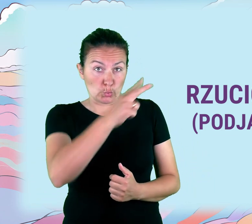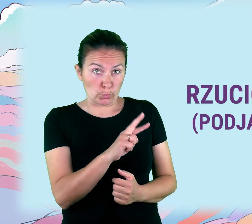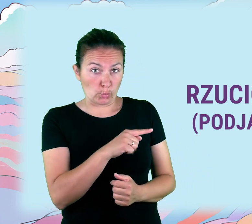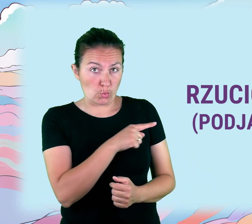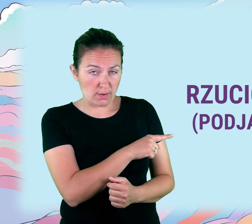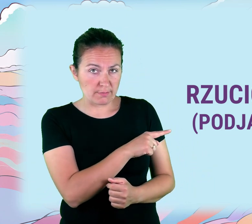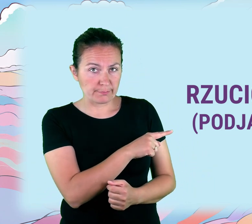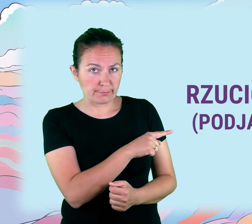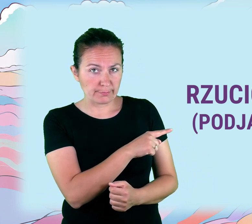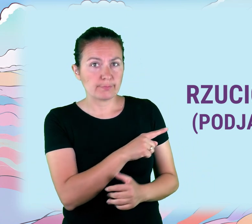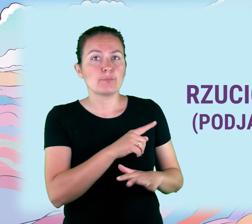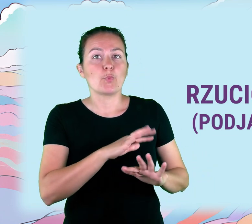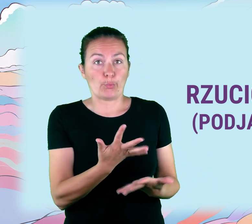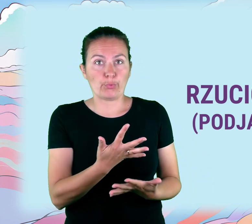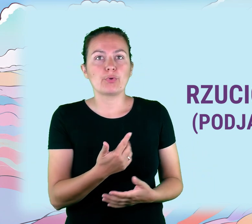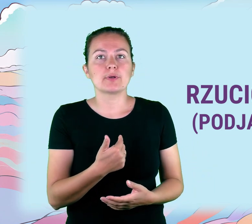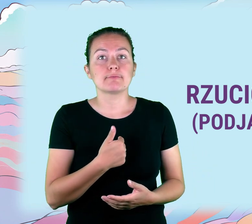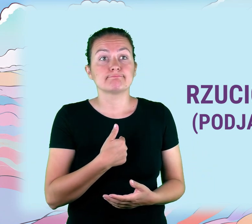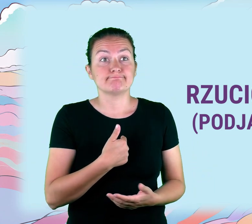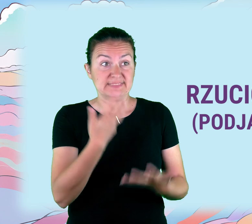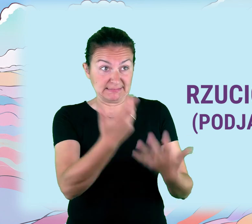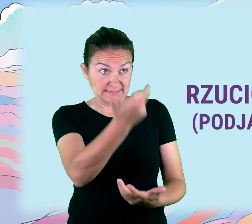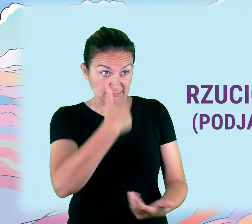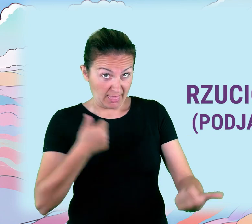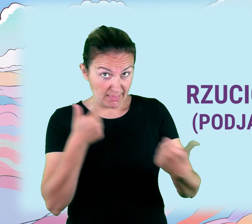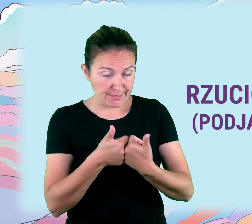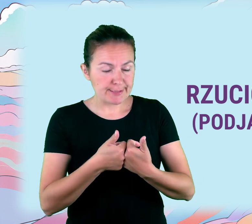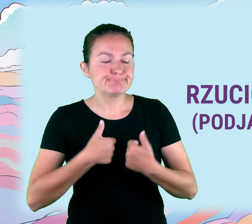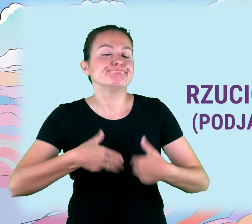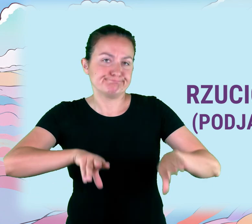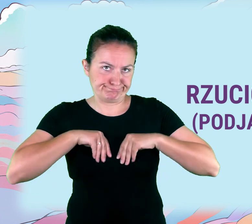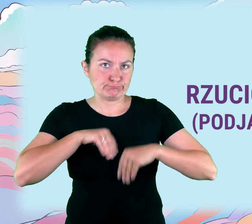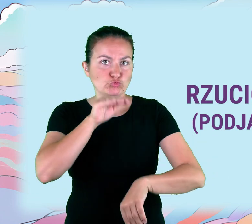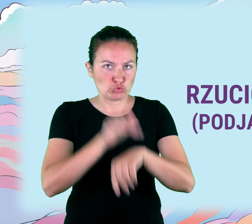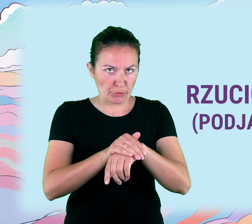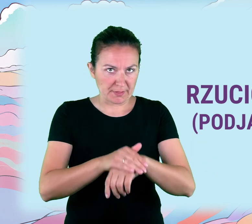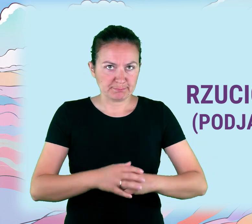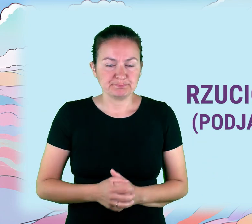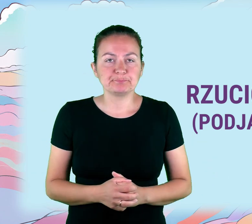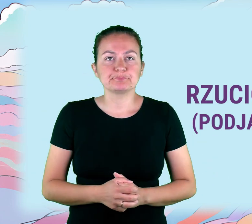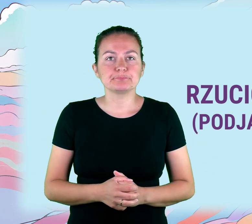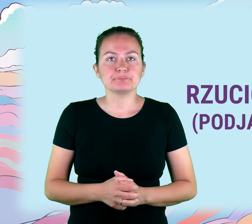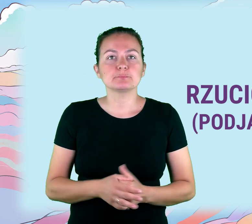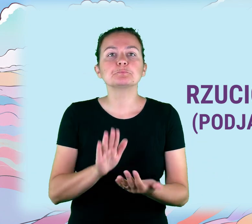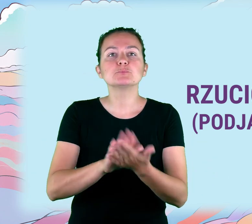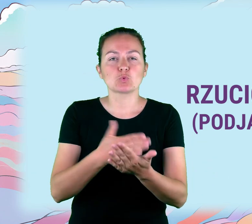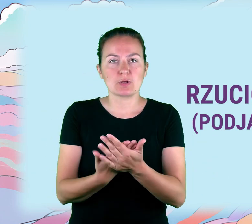Podjąć rękawicę (przyjąć wyzwanie) - zgodzić się na rywalizację. Przykłady: